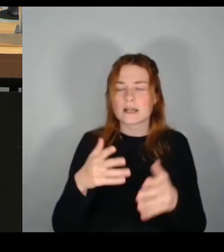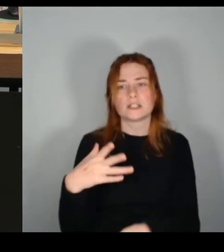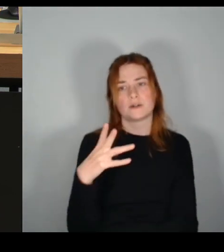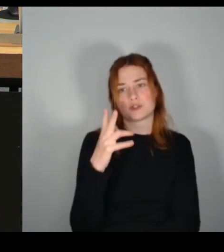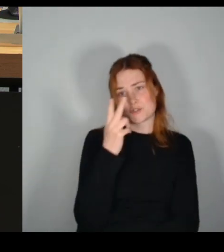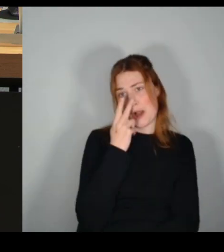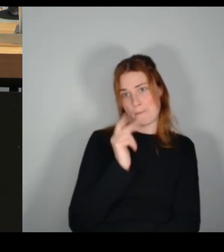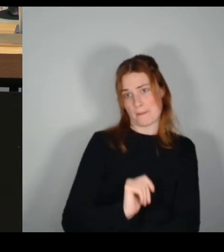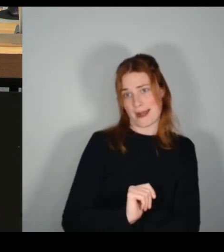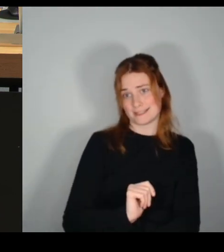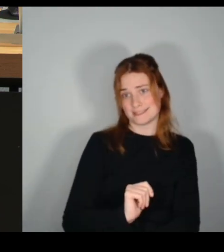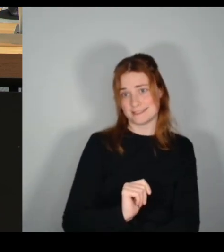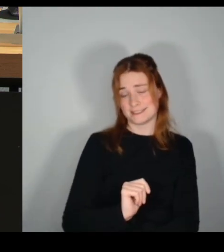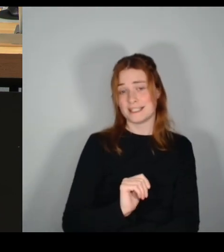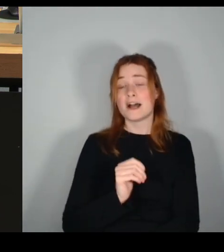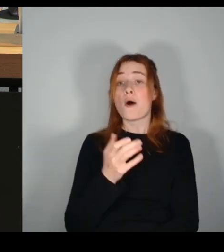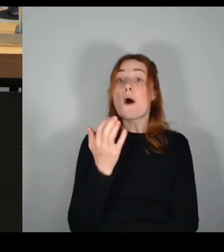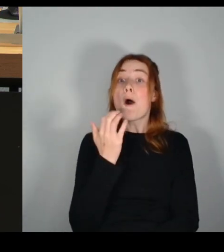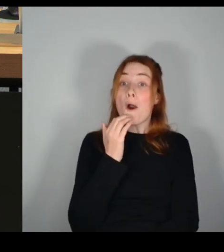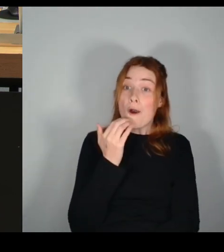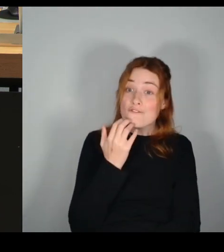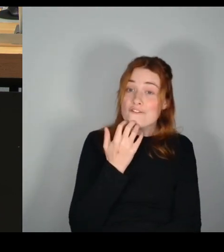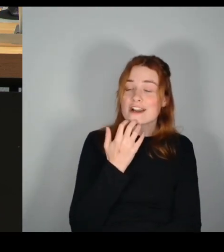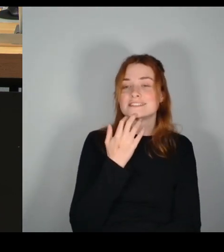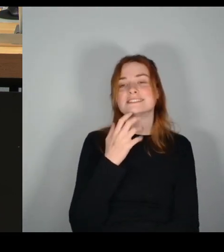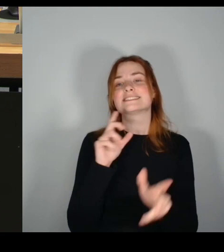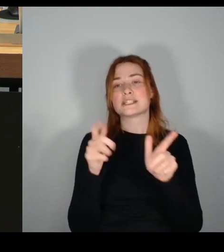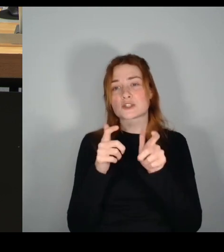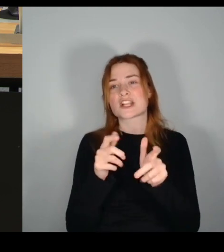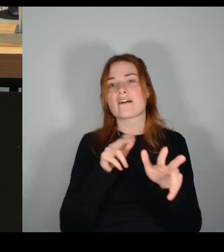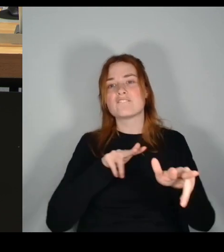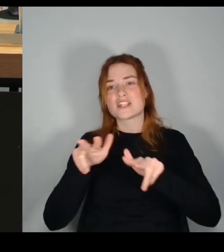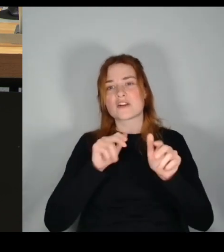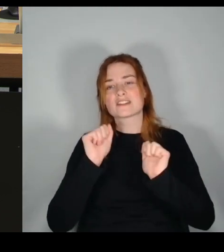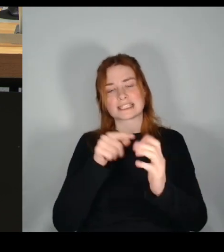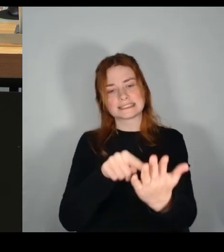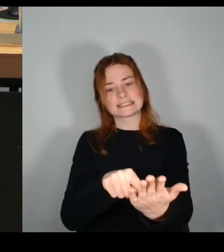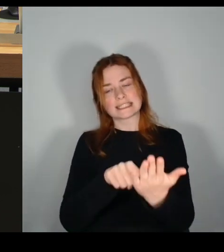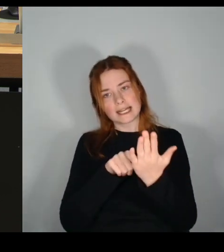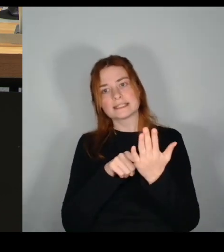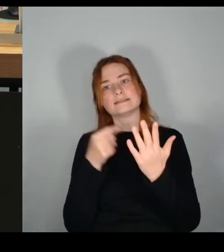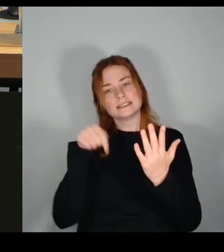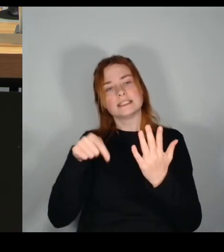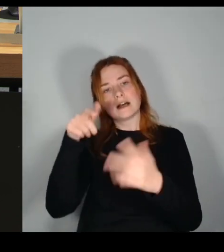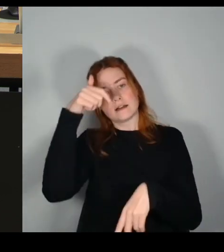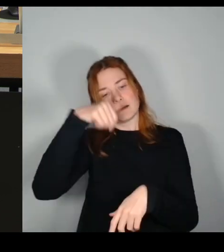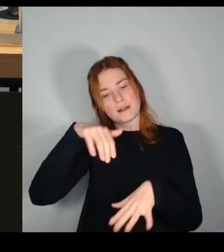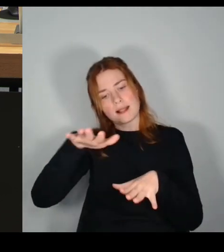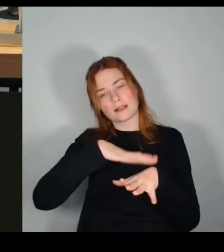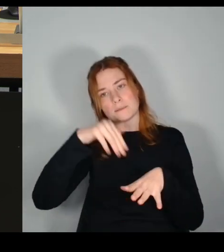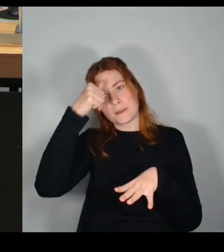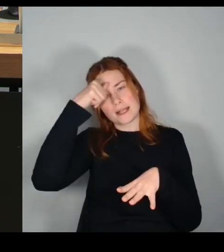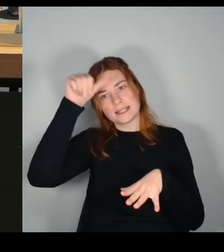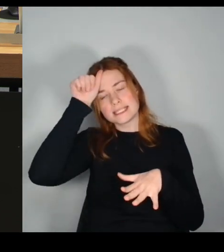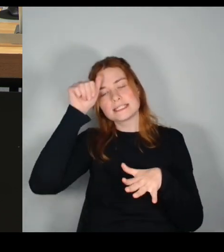bekommt, dass wir das als Land Berlin im Rahmen der geltenden Bestimmungen unserer Haushaltsgesetzgebung unterstützen können. Ich fände das toll.